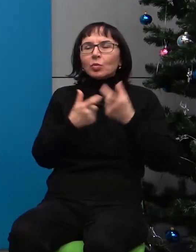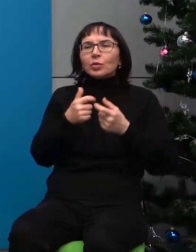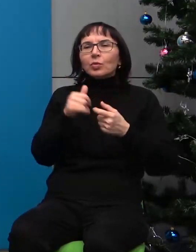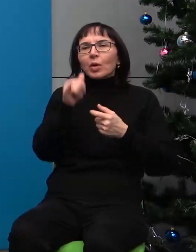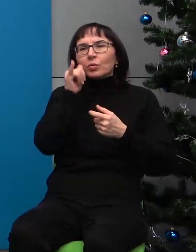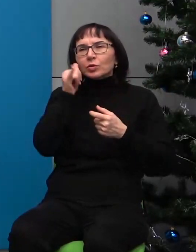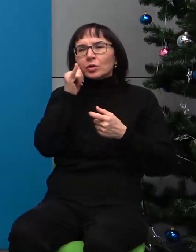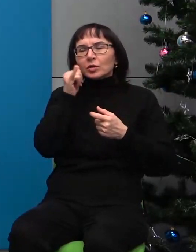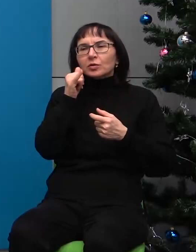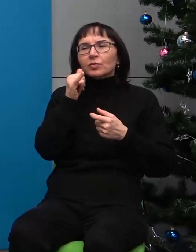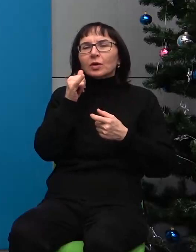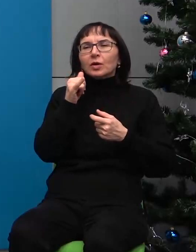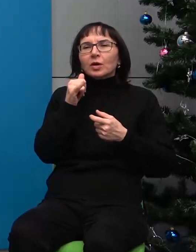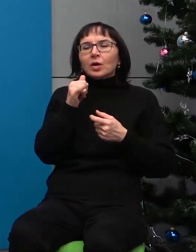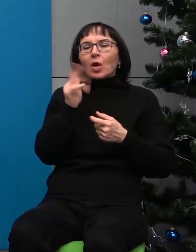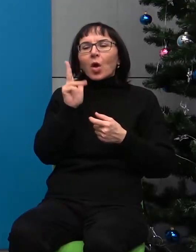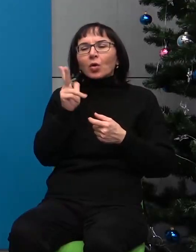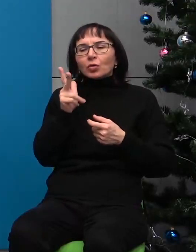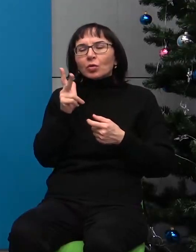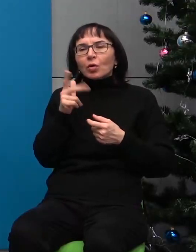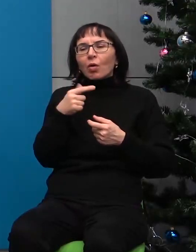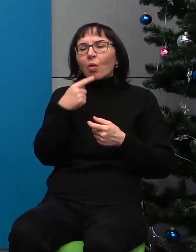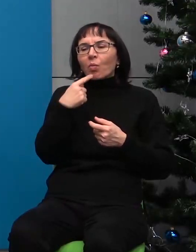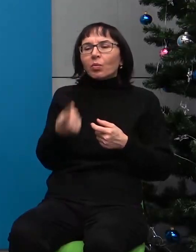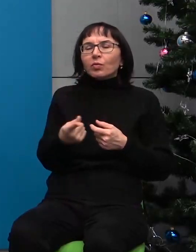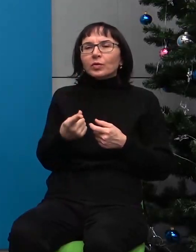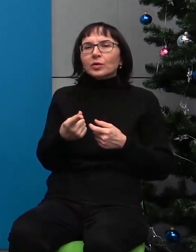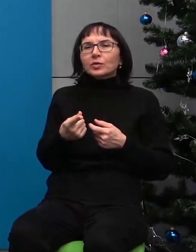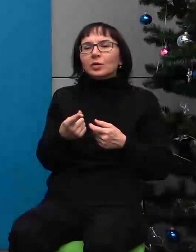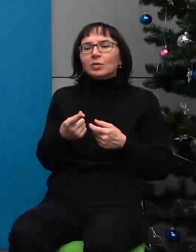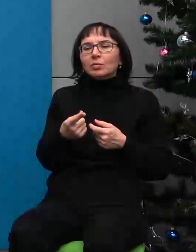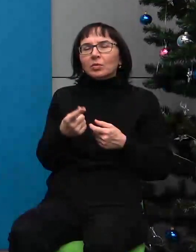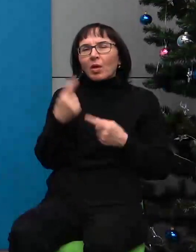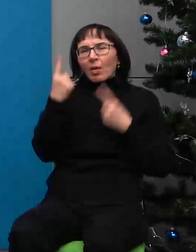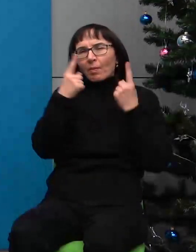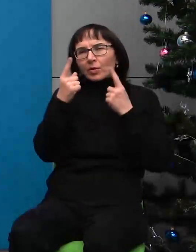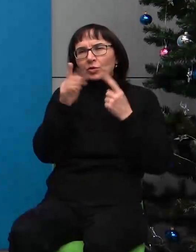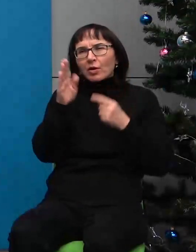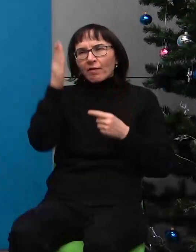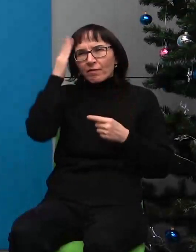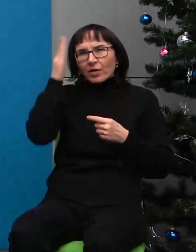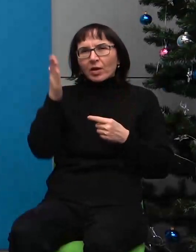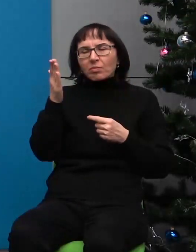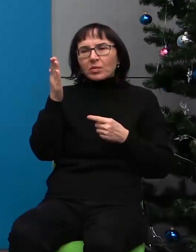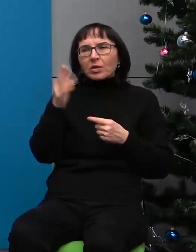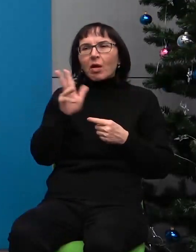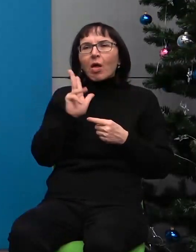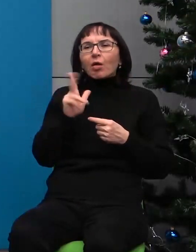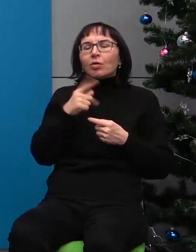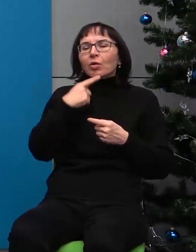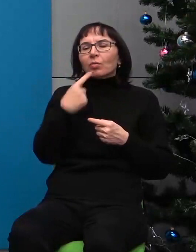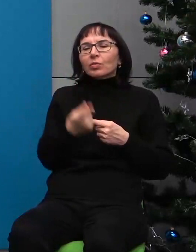i ustaliłem, kto go wydał, bo są różne wersje. Ja mi się wydaje, że wiem, kto go wsypał. I to jest jeszcze bardziej okrutne.